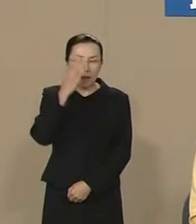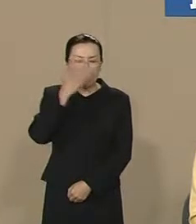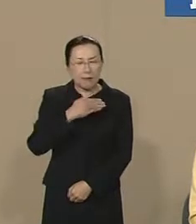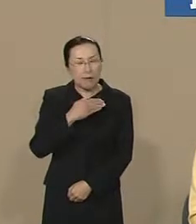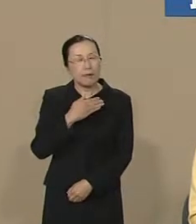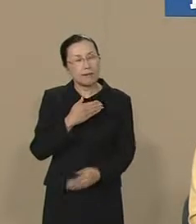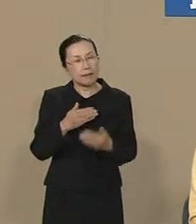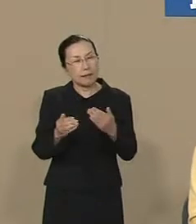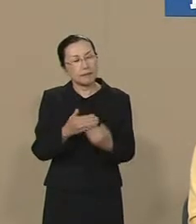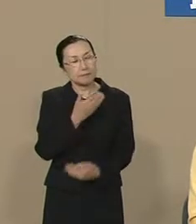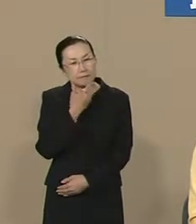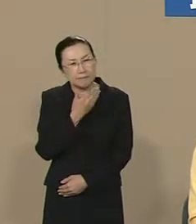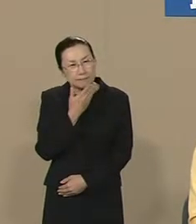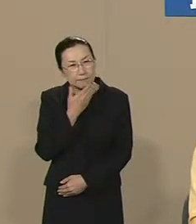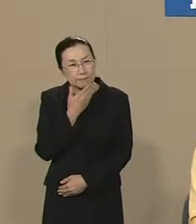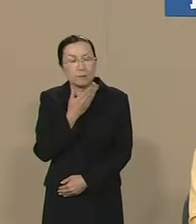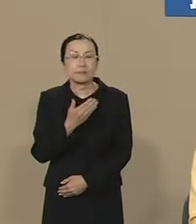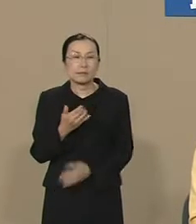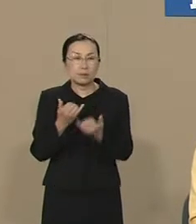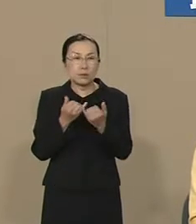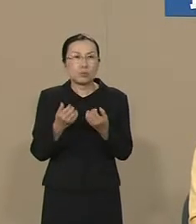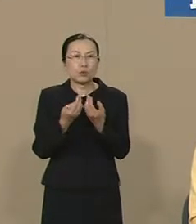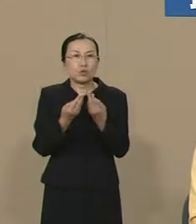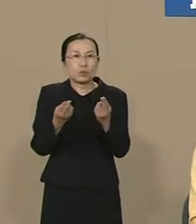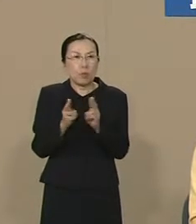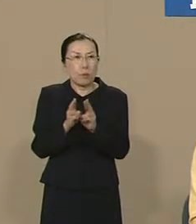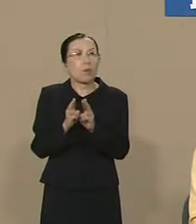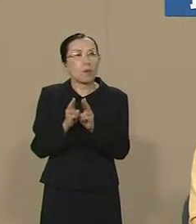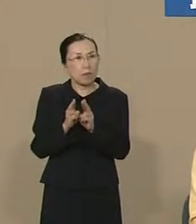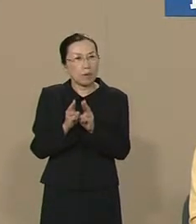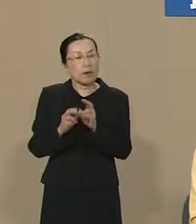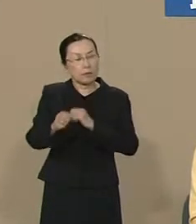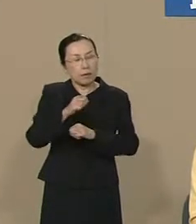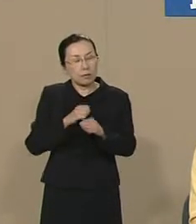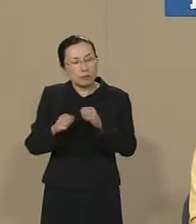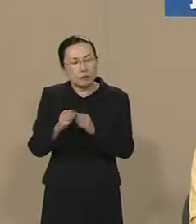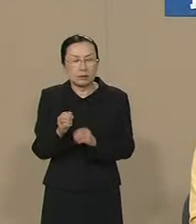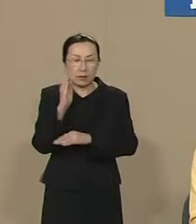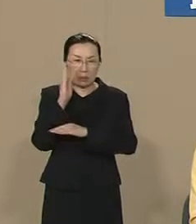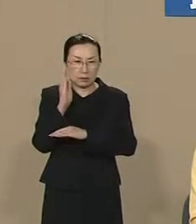民主党が取り組んできた政治､ そして､これから 民主党が取り組む政治は